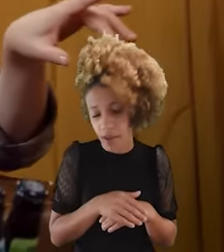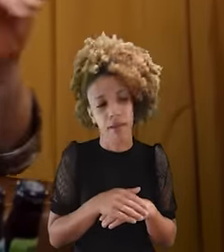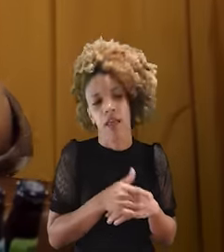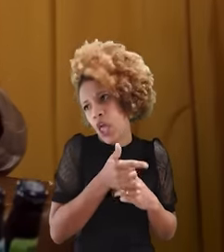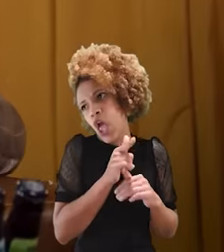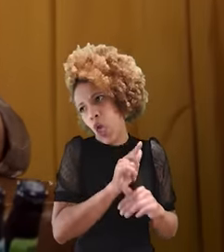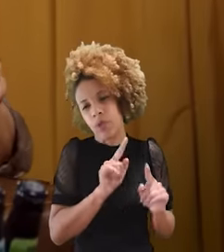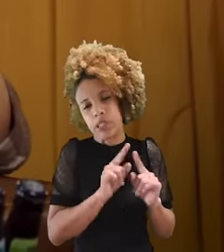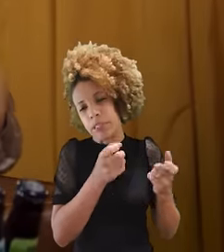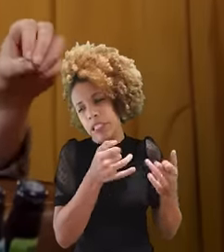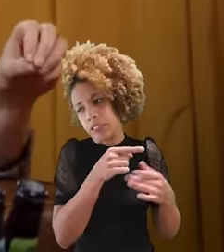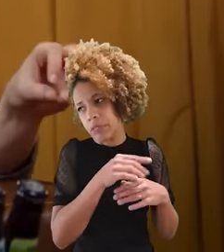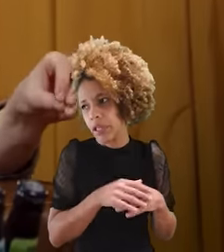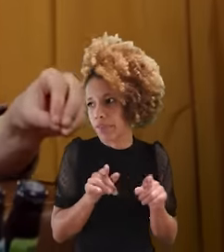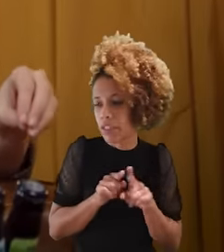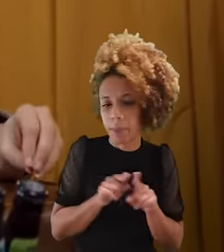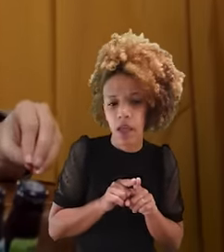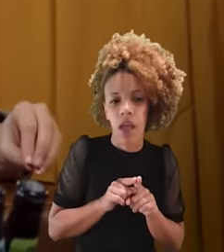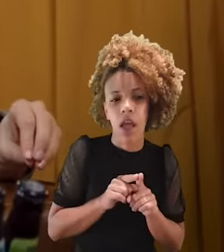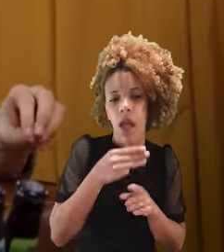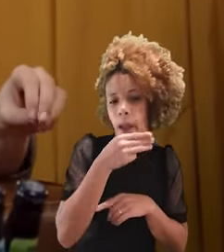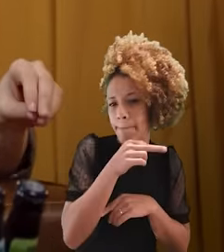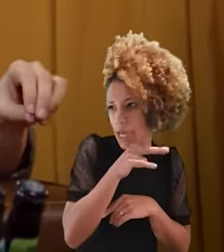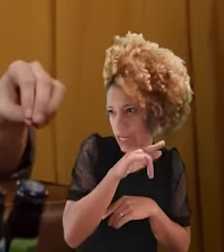que você tá falando mas minha mãe sempre falava de uma entrevista que a Marilha perira dava que